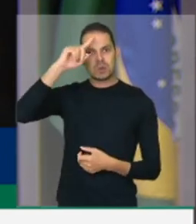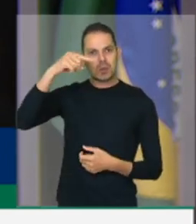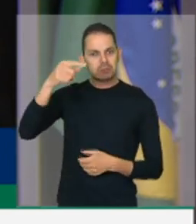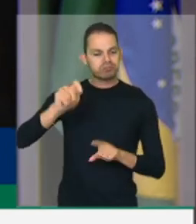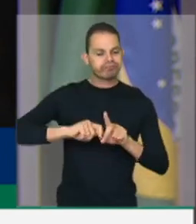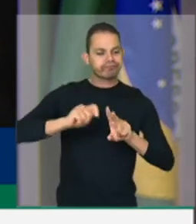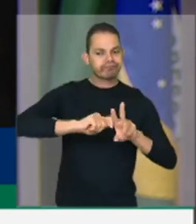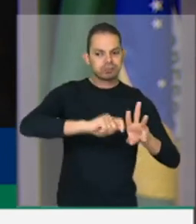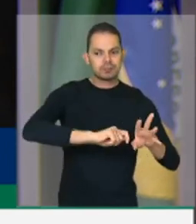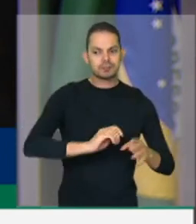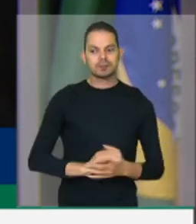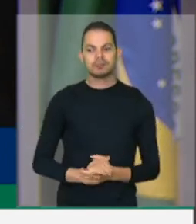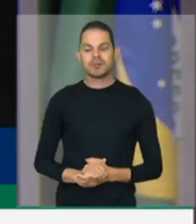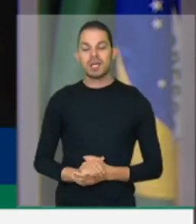DOS MESES. E AÍ É NECESSÁRIO QUE HAJA UMA